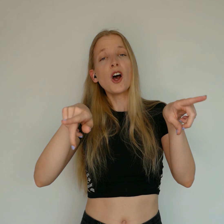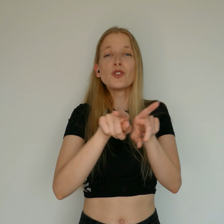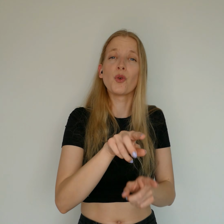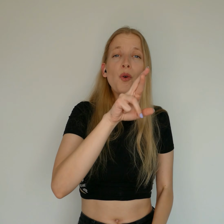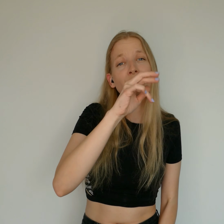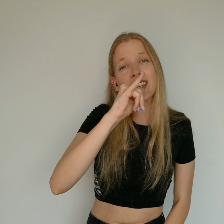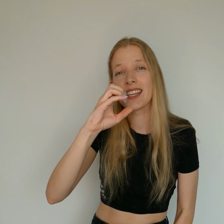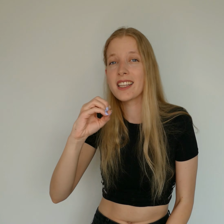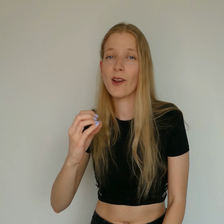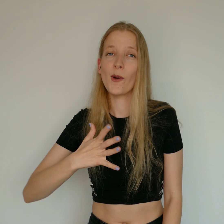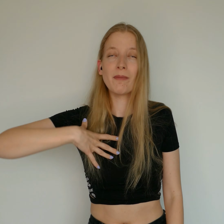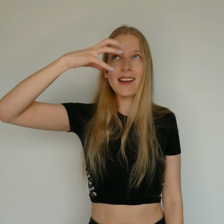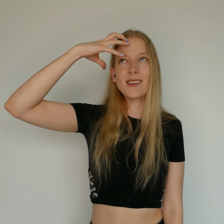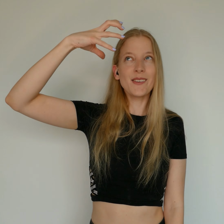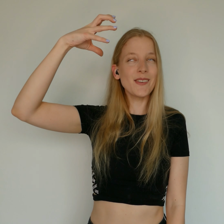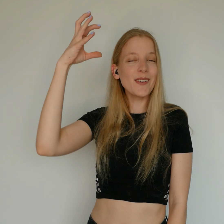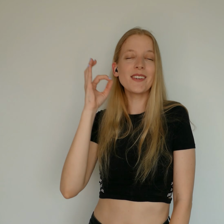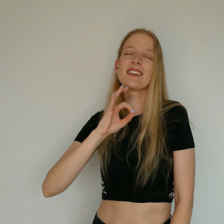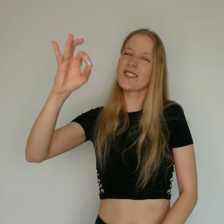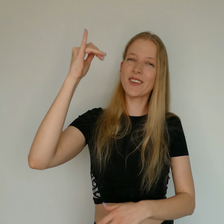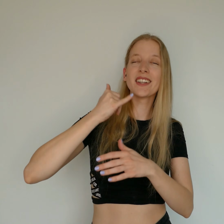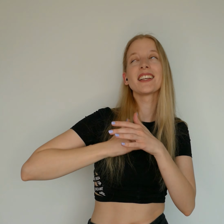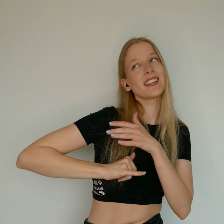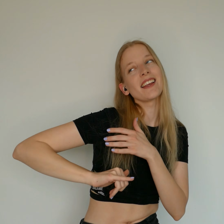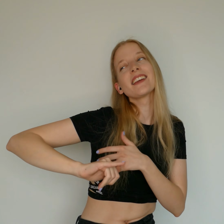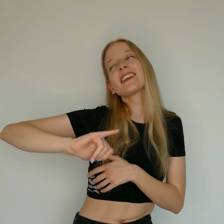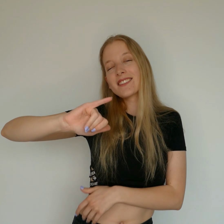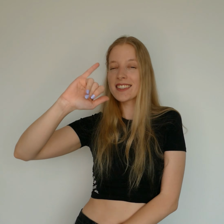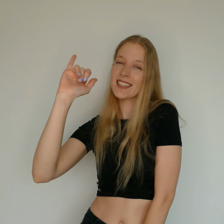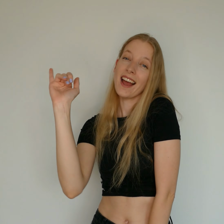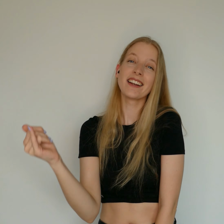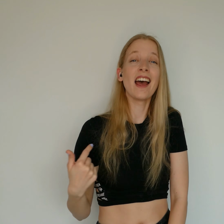So wie Rio, mein König für die Ewigkeit